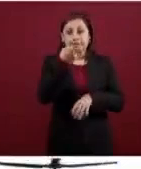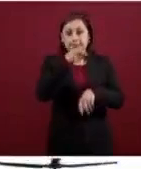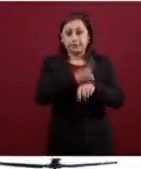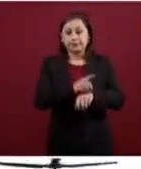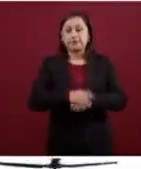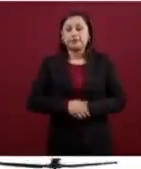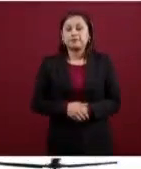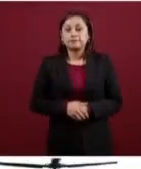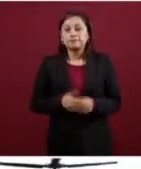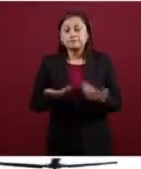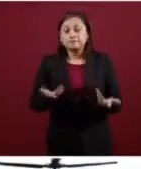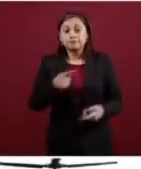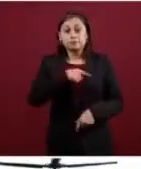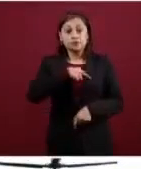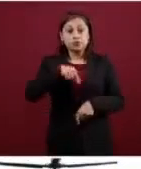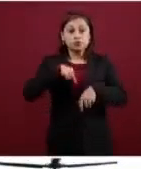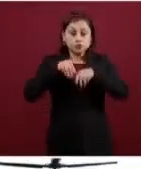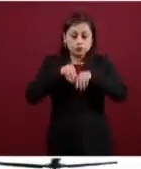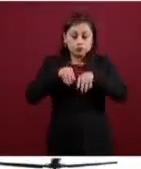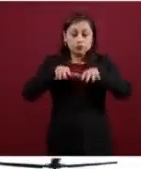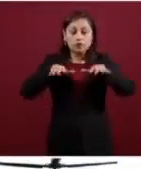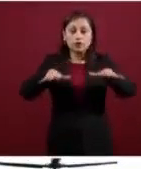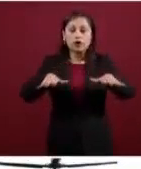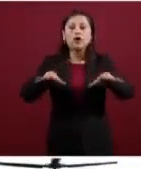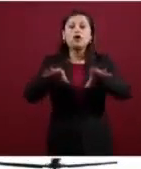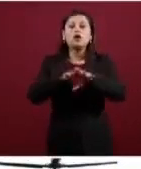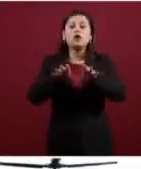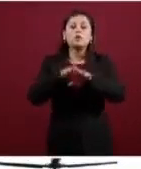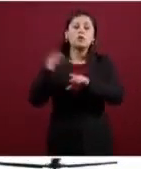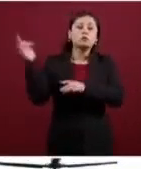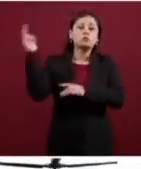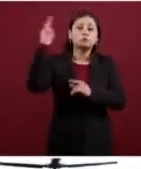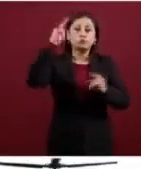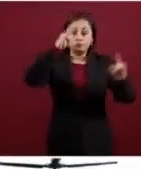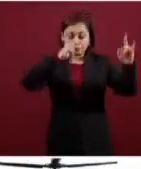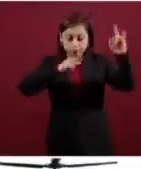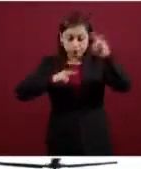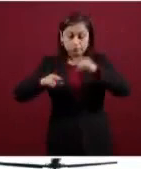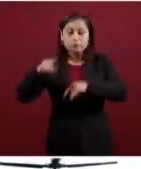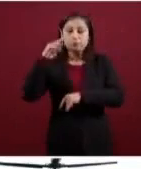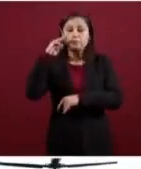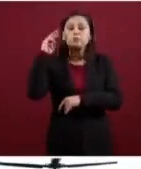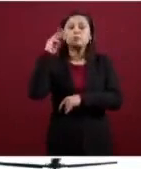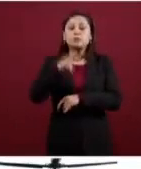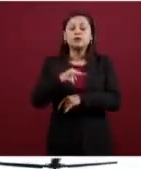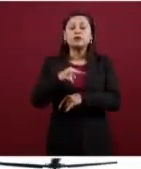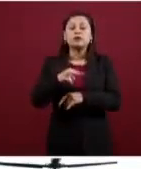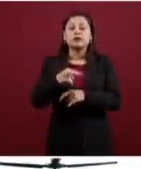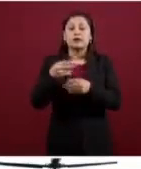¿Qué despliegue teníamos en el ámbito aéreo previo a realizar las operaciones,